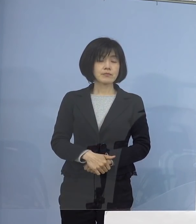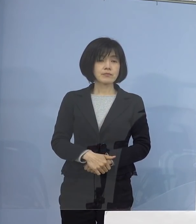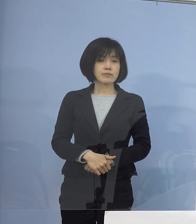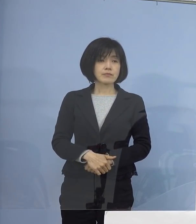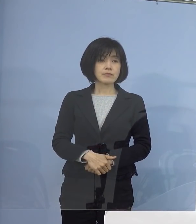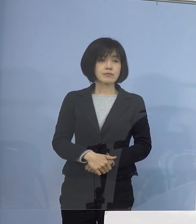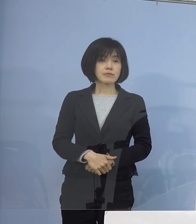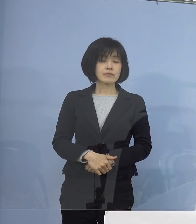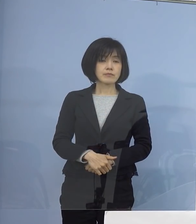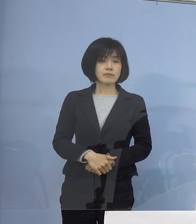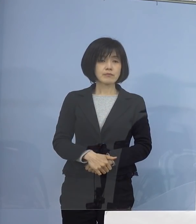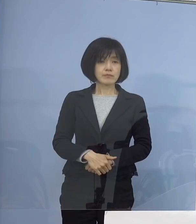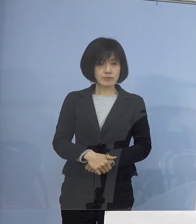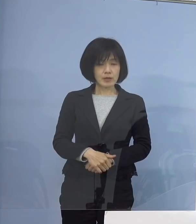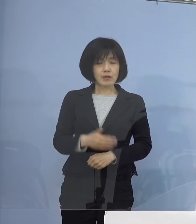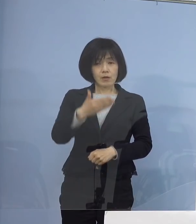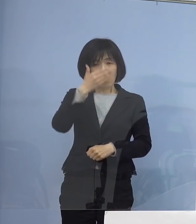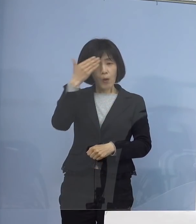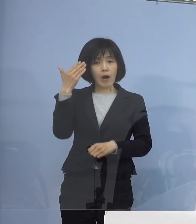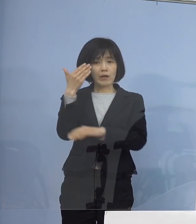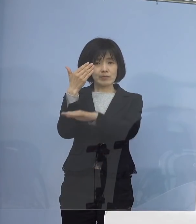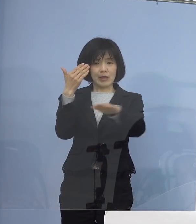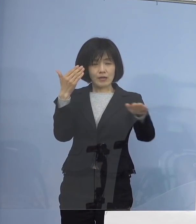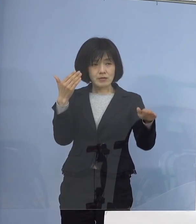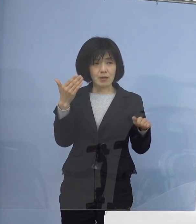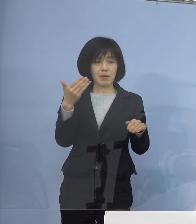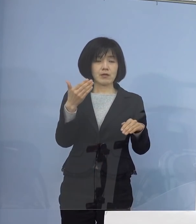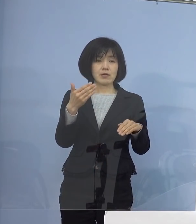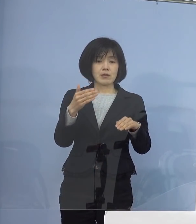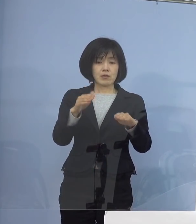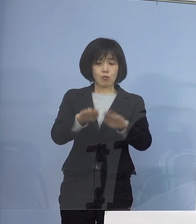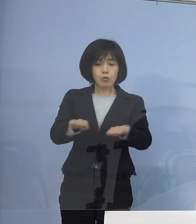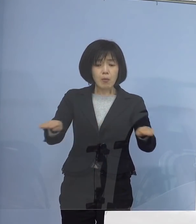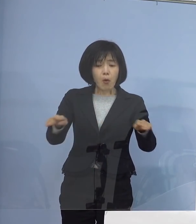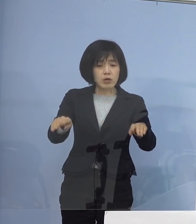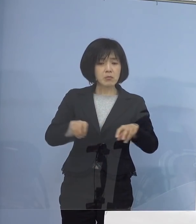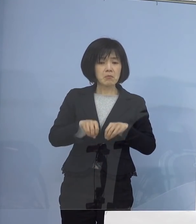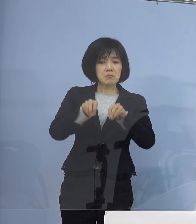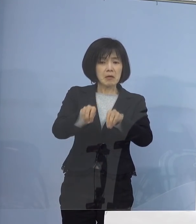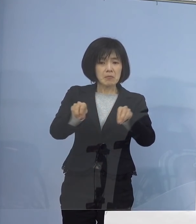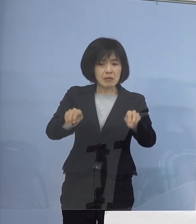なんといっても若い皆さん方 子どもさんにも感染が広がるという